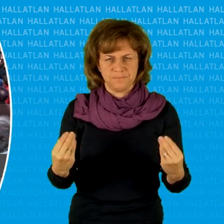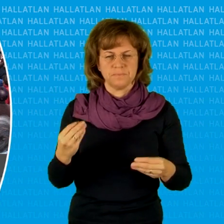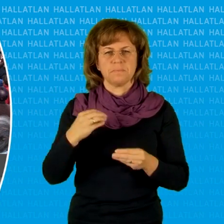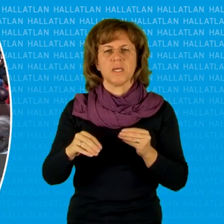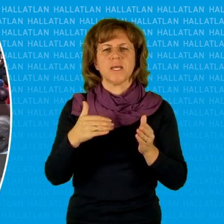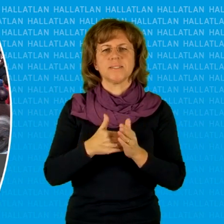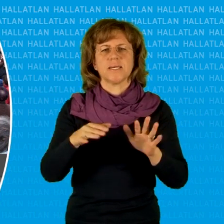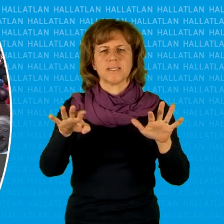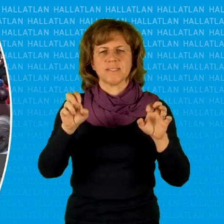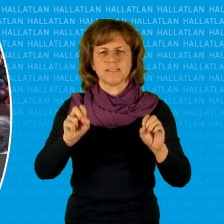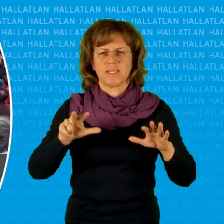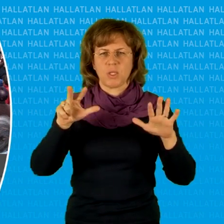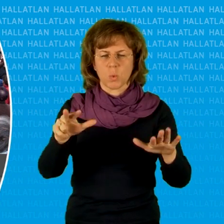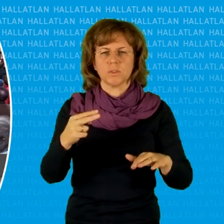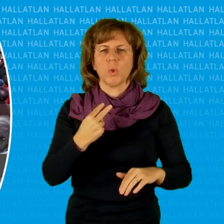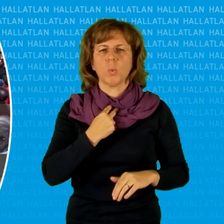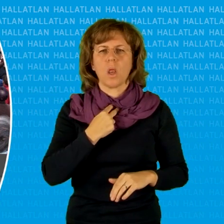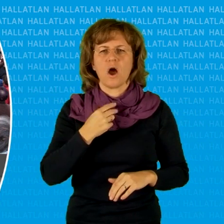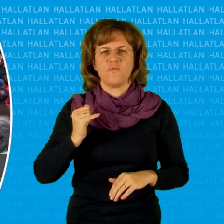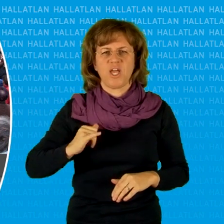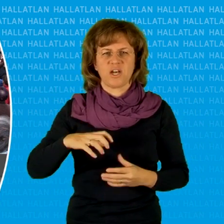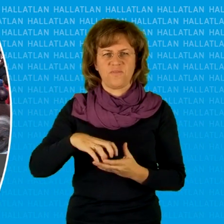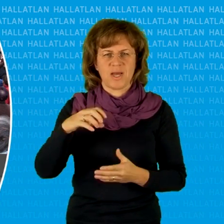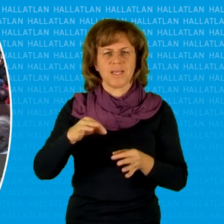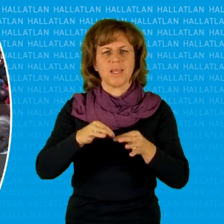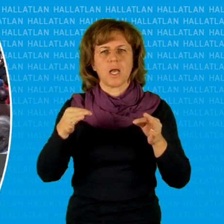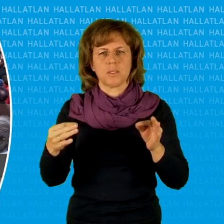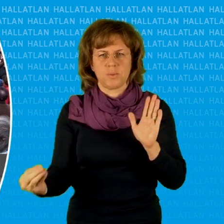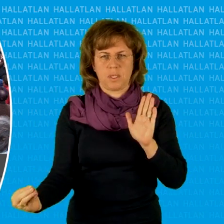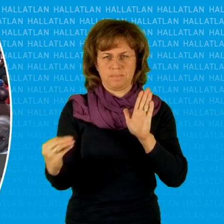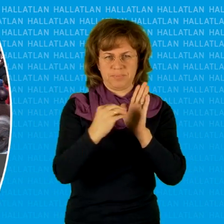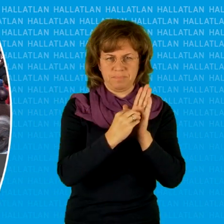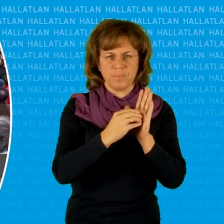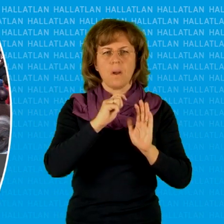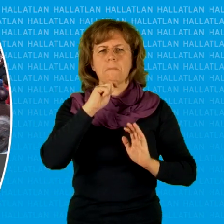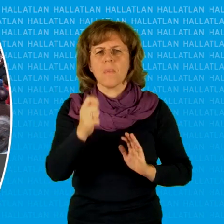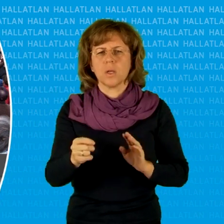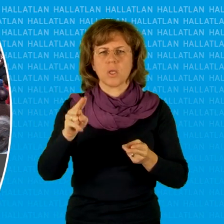az 1918-as Gyulafehérvári Nyilatkozatban tett ígéretek betartását,